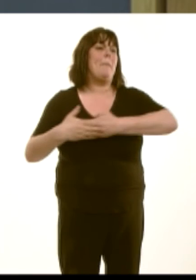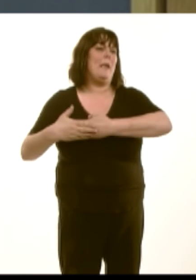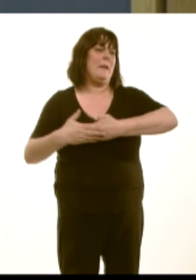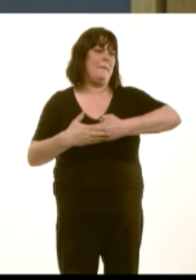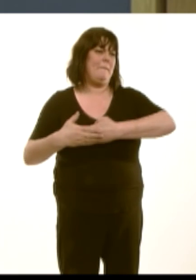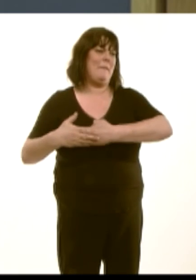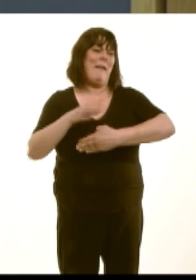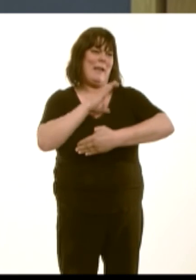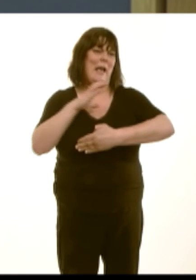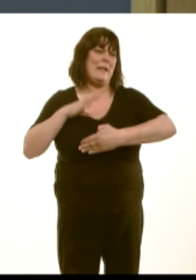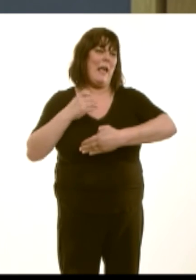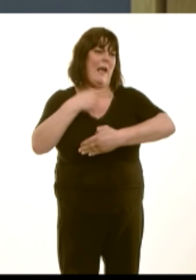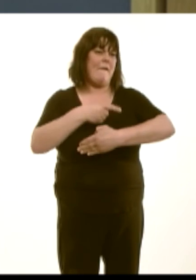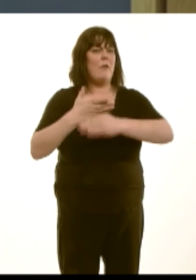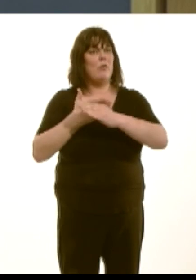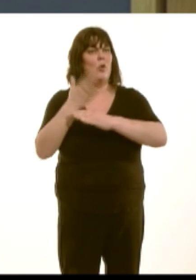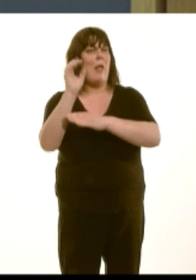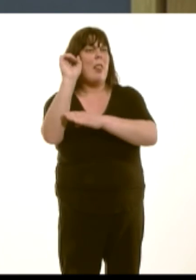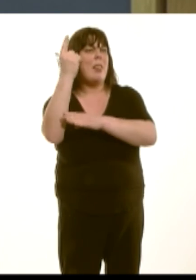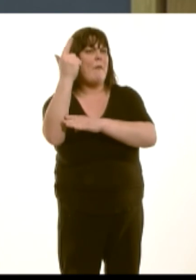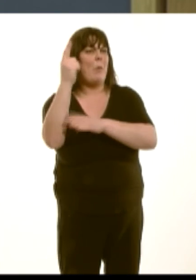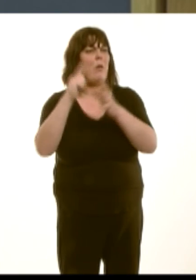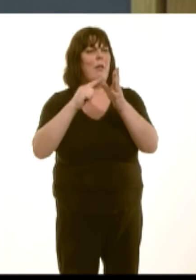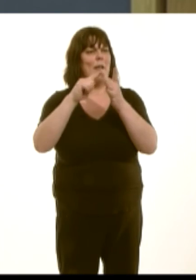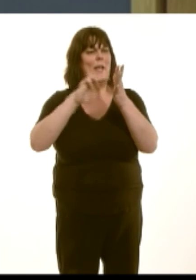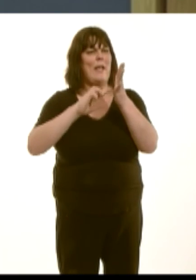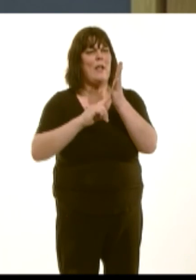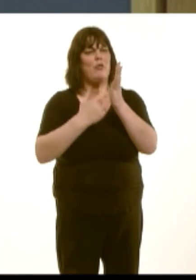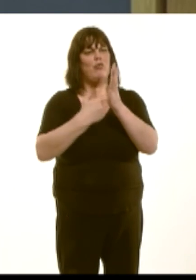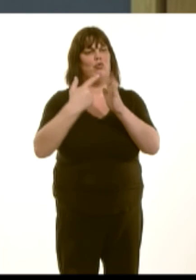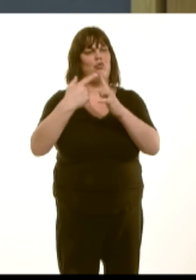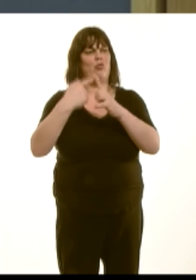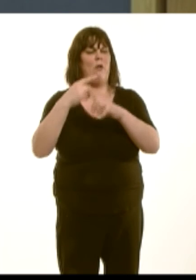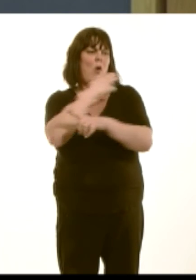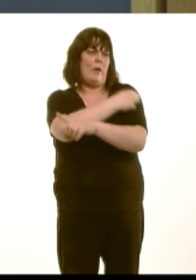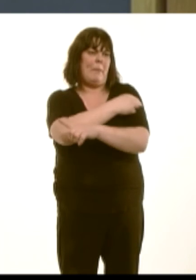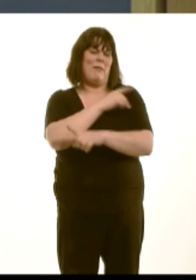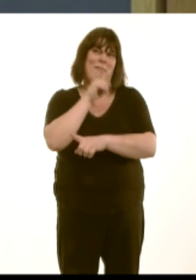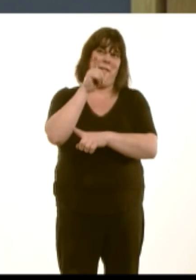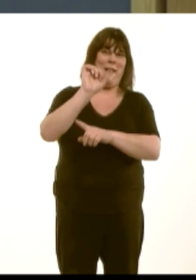yn Lerpwl, aír arbenigwr hwnnw sydd wedi gwneud y cais am y cyffur cetuximab.